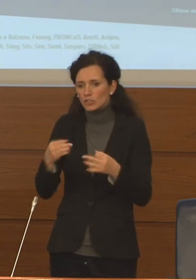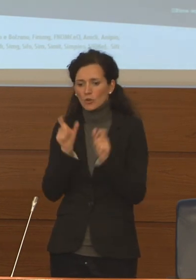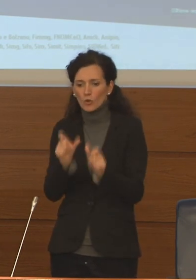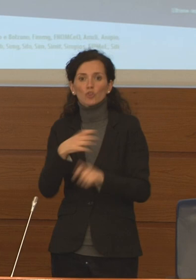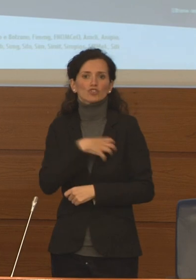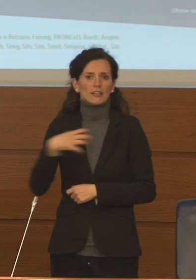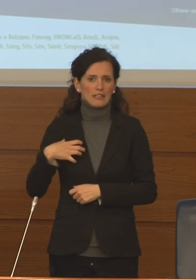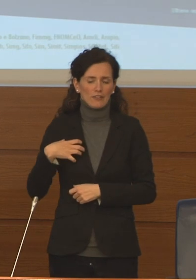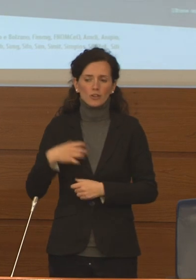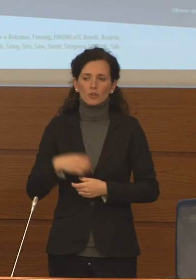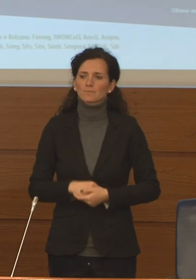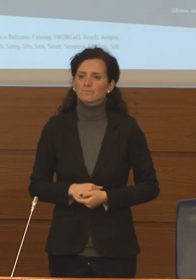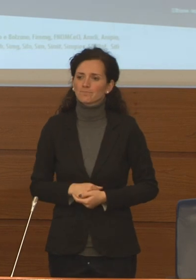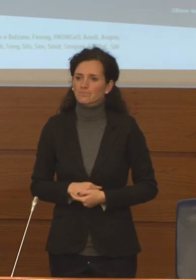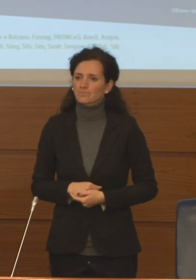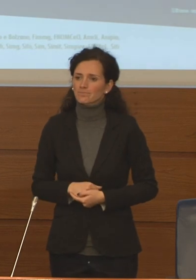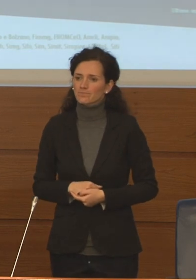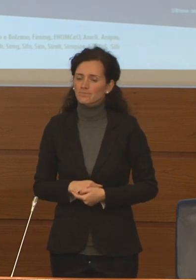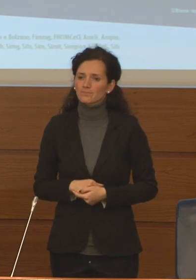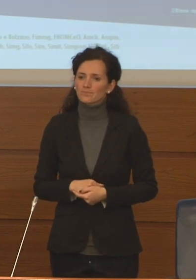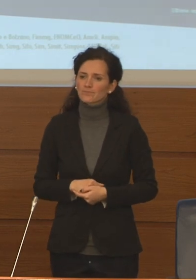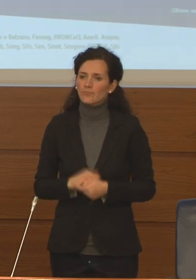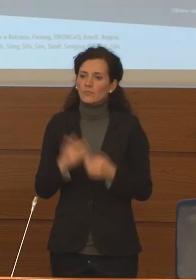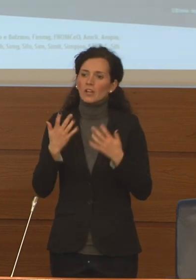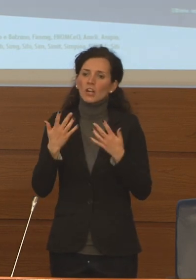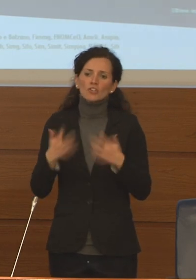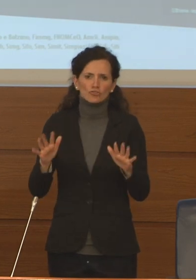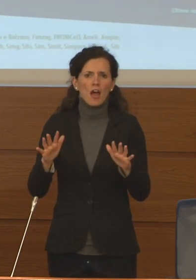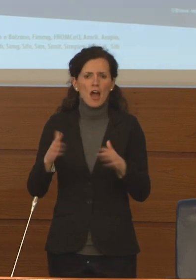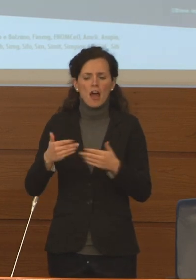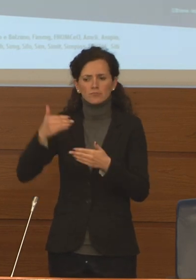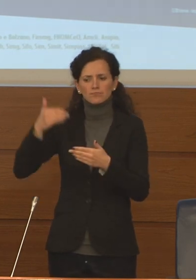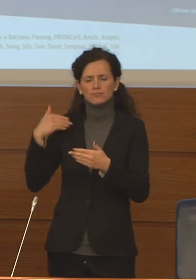Ci siamo detti in varie occasioni e io continuo la riflessione